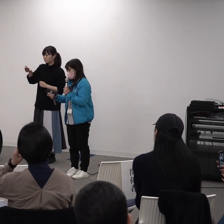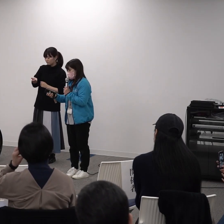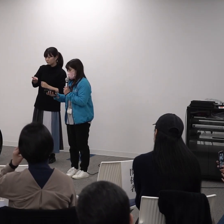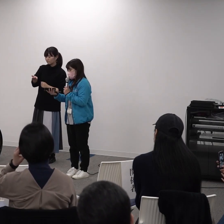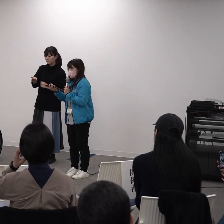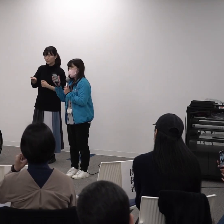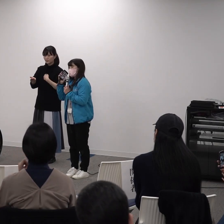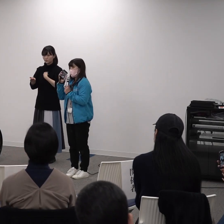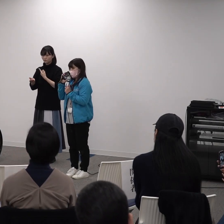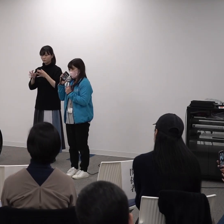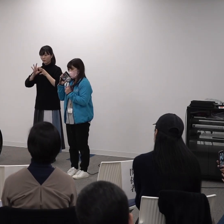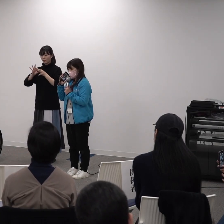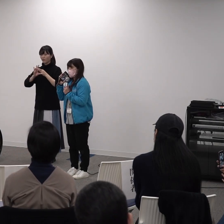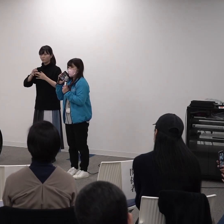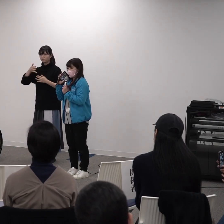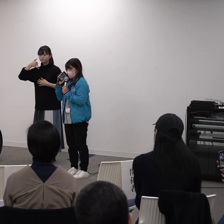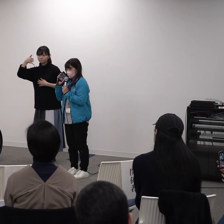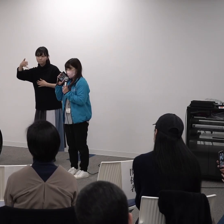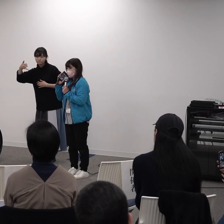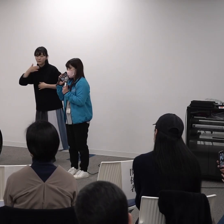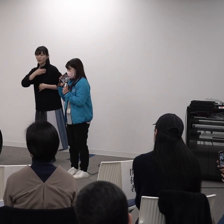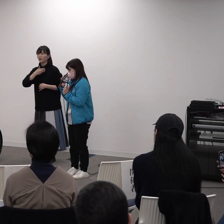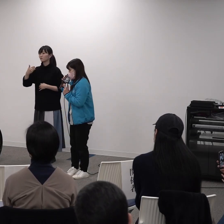そうすれば誰かに助けを呼ぶことができます